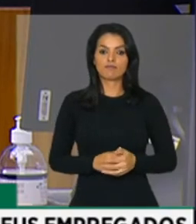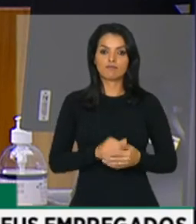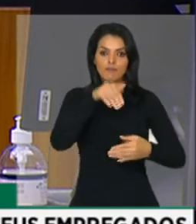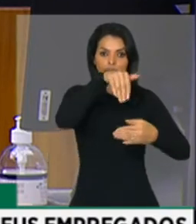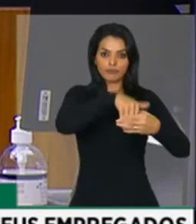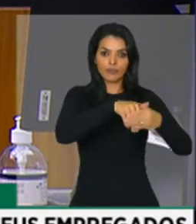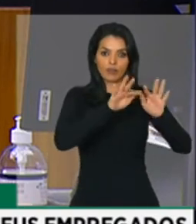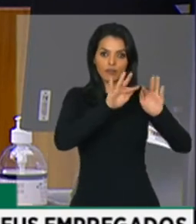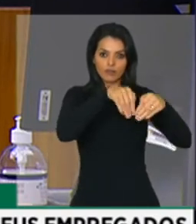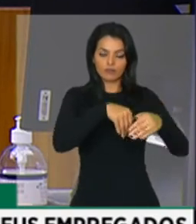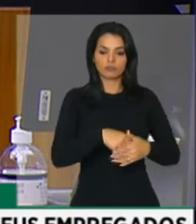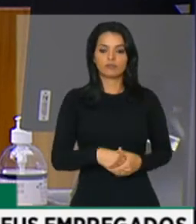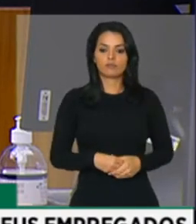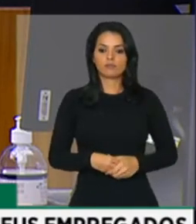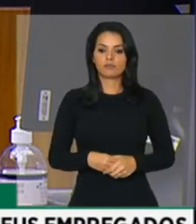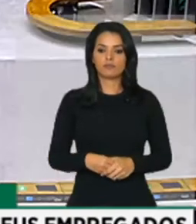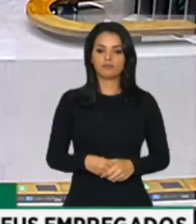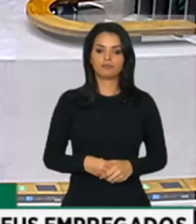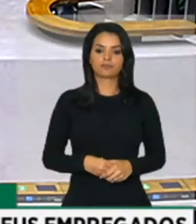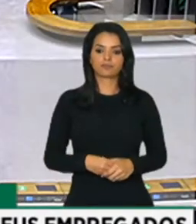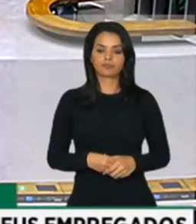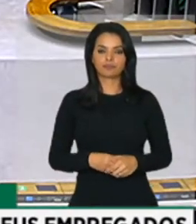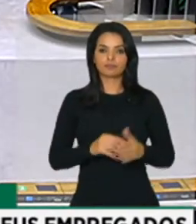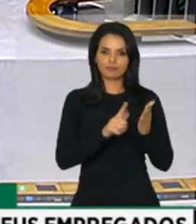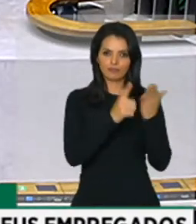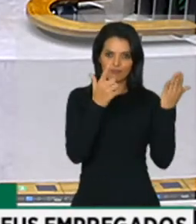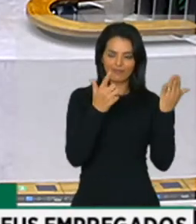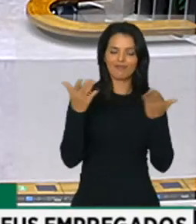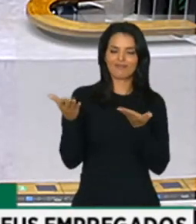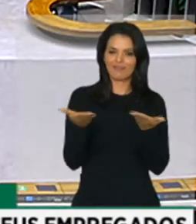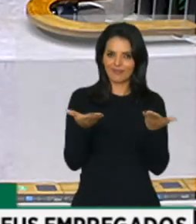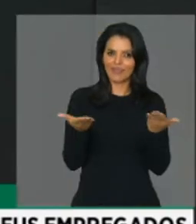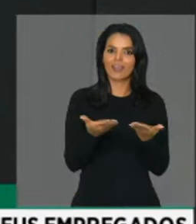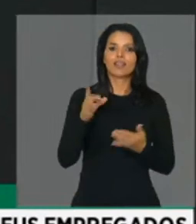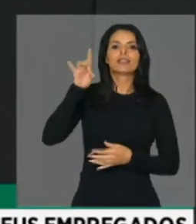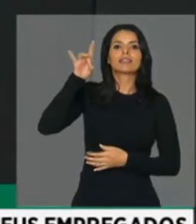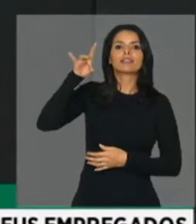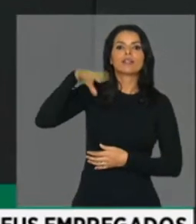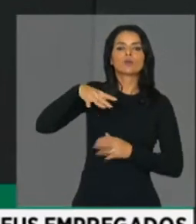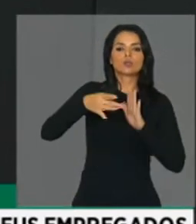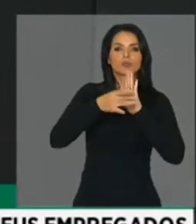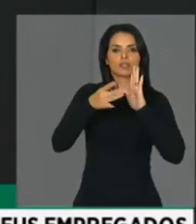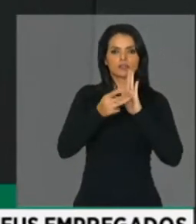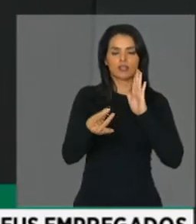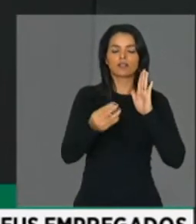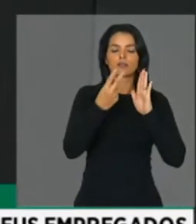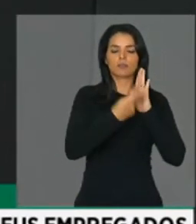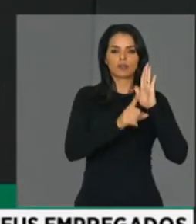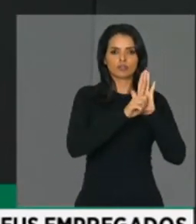ENCERRADA A... A VOTAÇÃO. -- [MÁRCIO SALEMA]: ENCERRADA A VOTAÇÃO DO ÚLTIMO DESTAQUE APRESENTADO AO PROJETO DE LEI 948. -- [PRESIDENTE]: NÃO